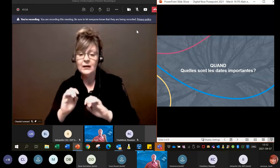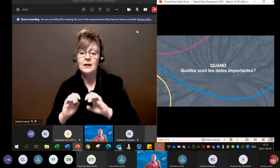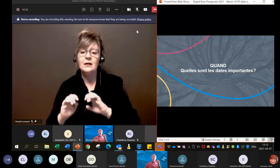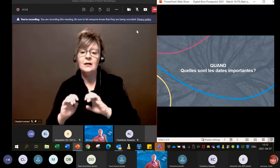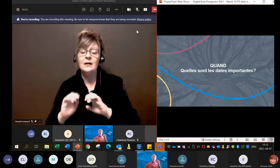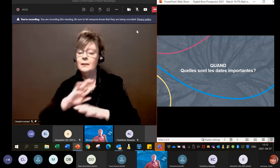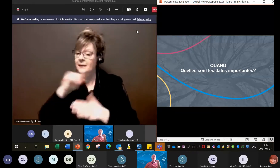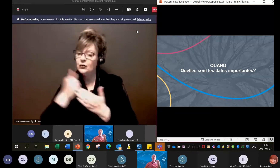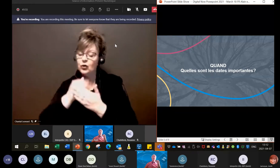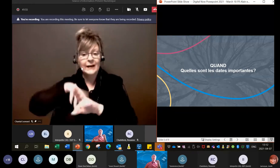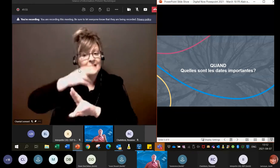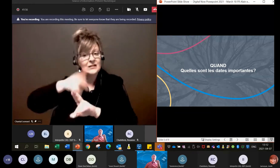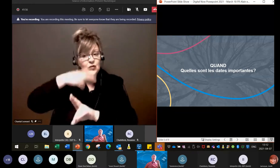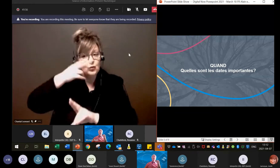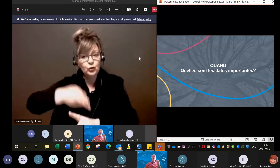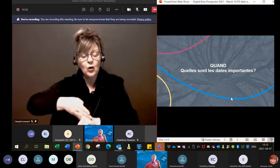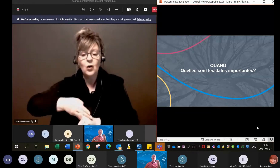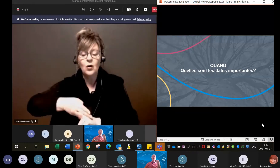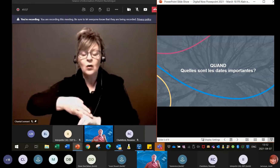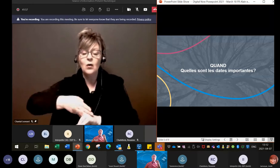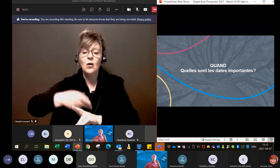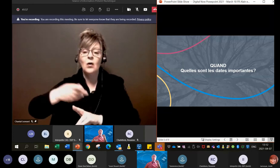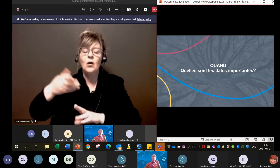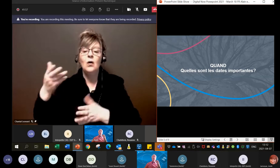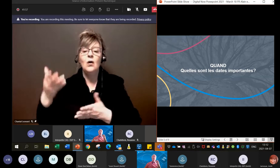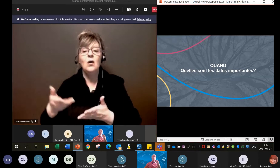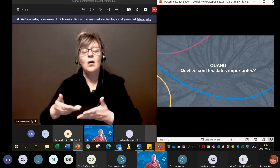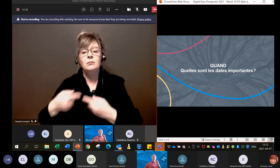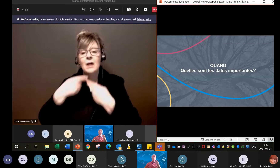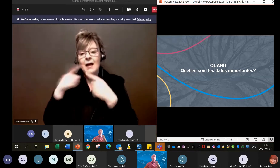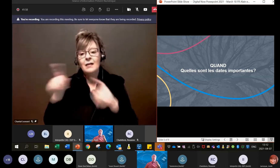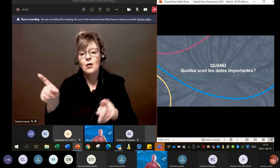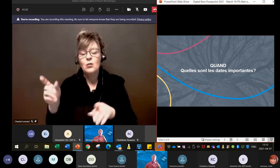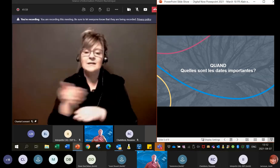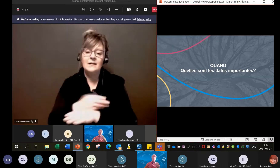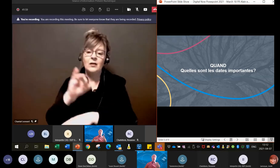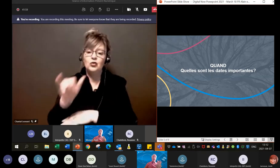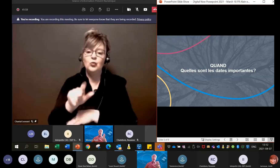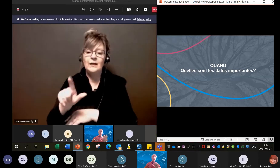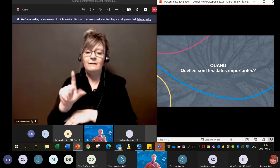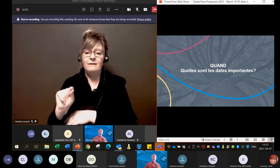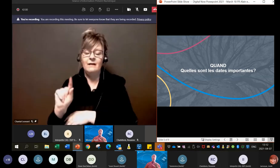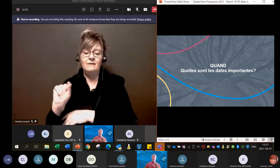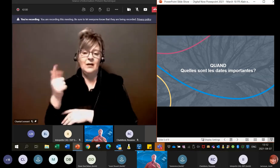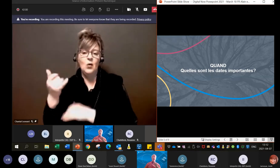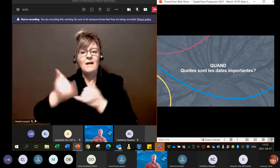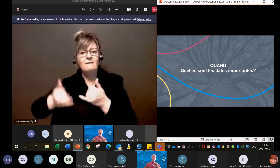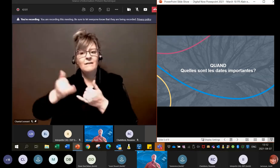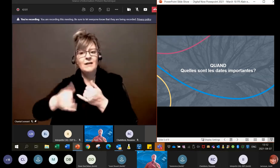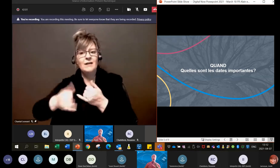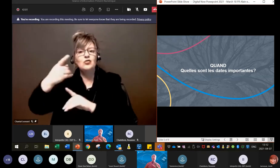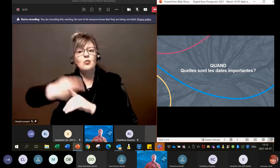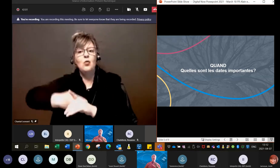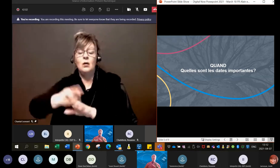seront livrés avant la fin juillet 2021.